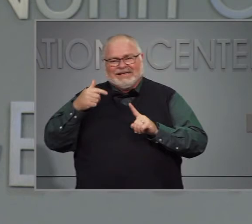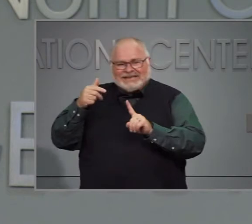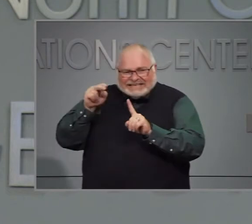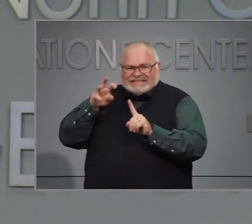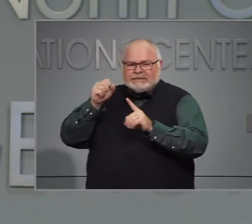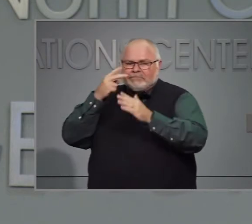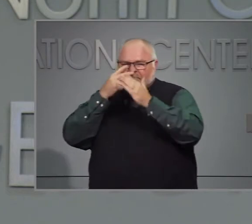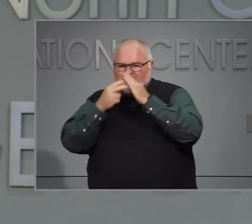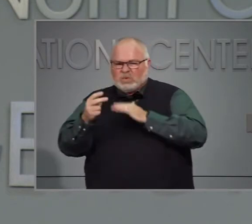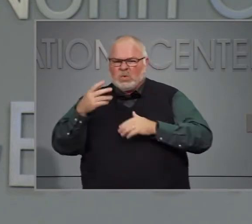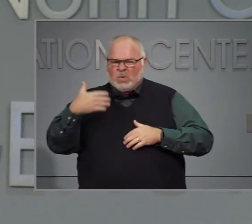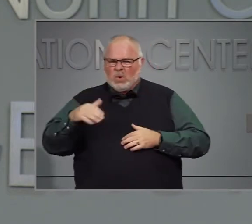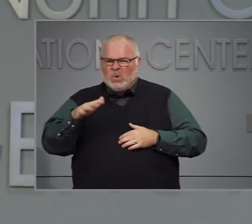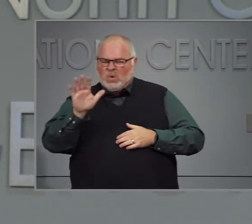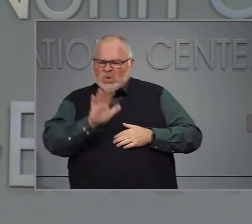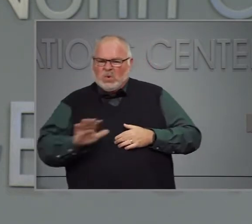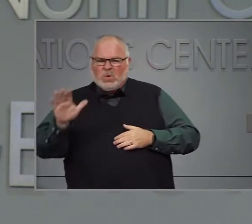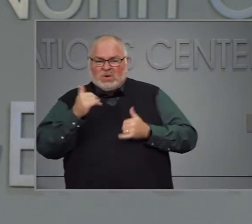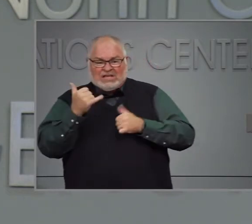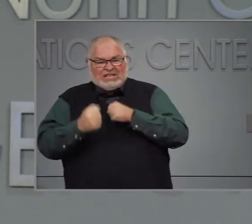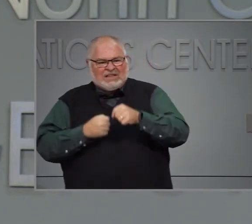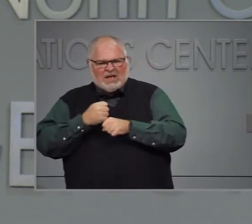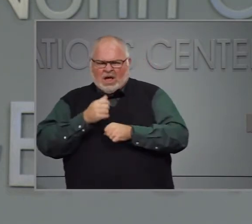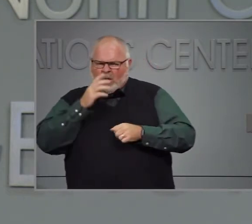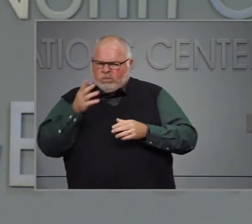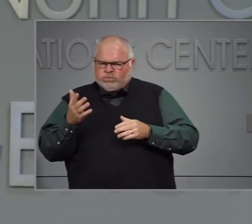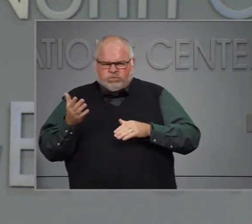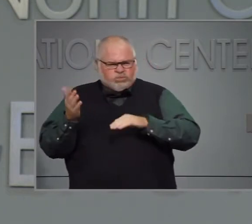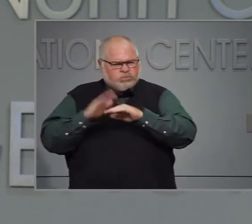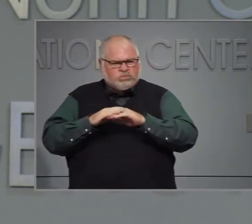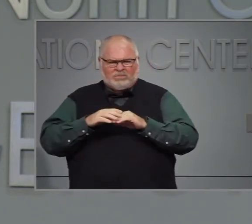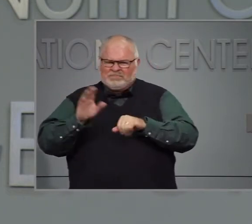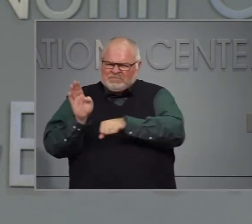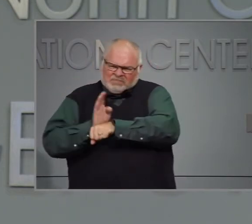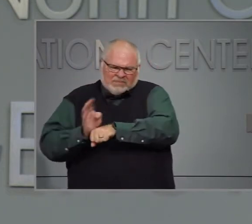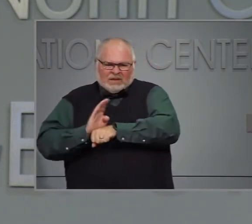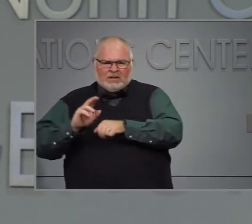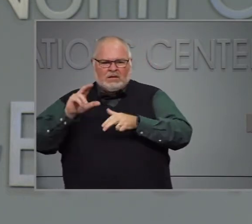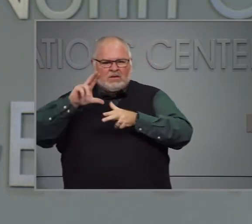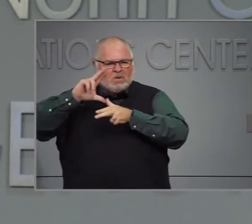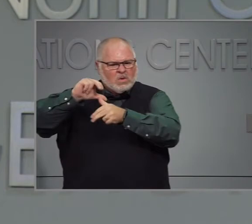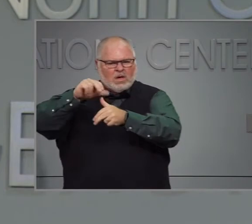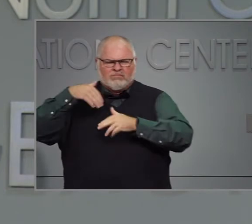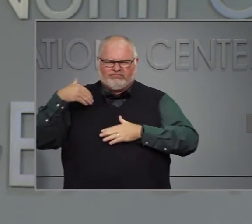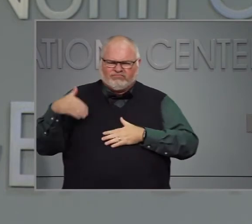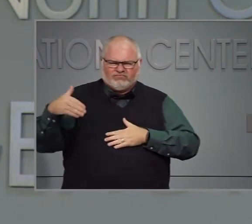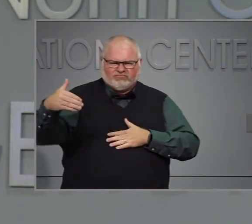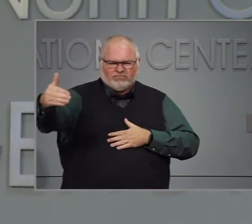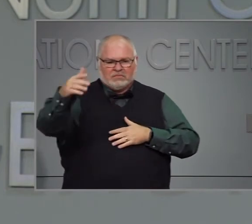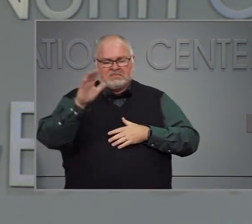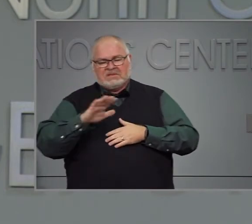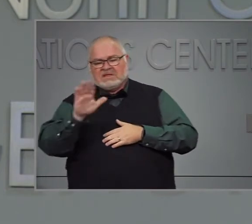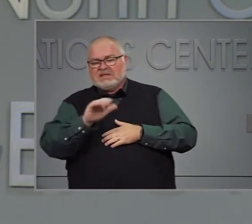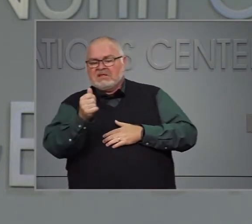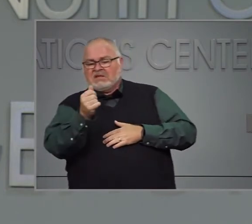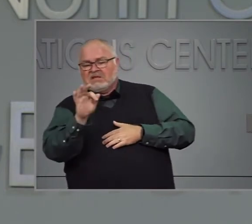del dos mil veinte, está diciendo que tenemos una temporada extremadamente activa